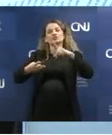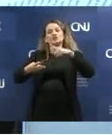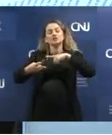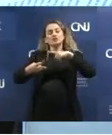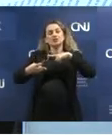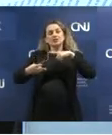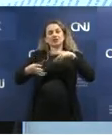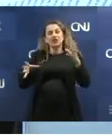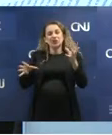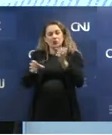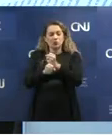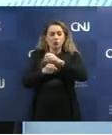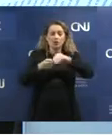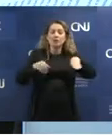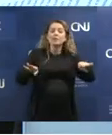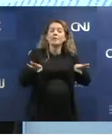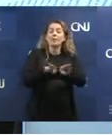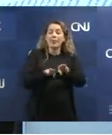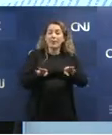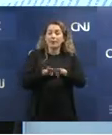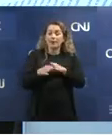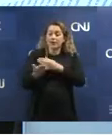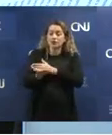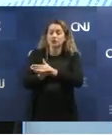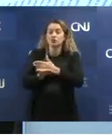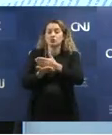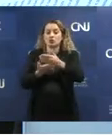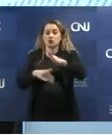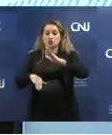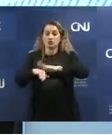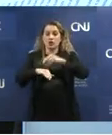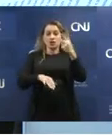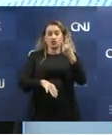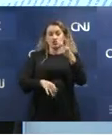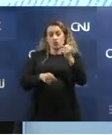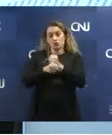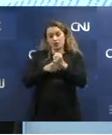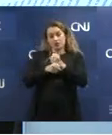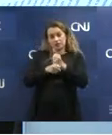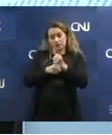e mais durante mais de dois anos, mais quase três anos,